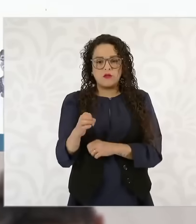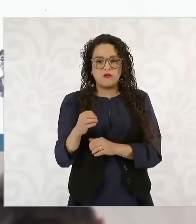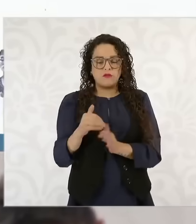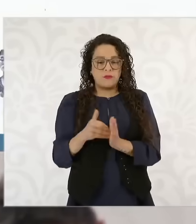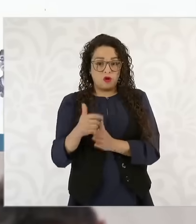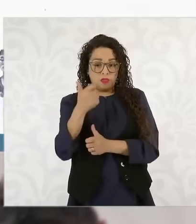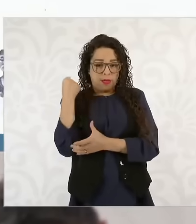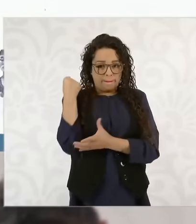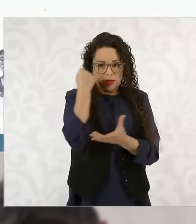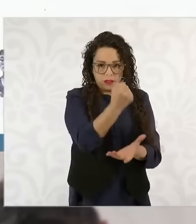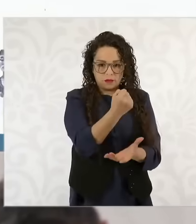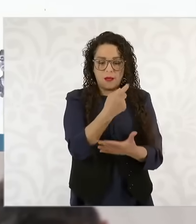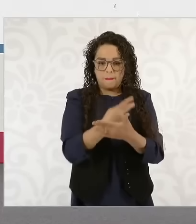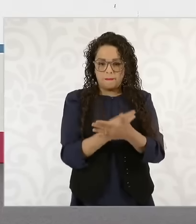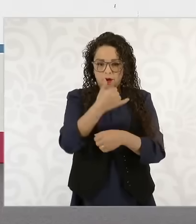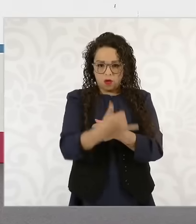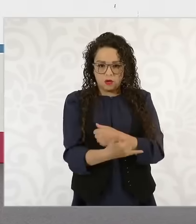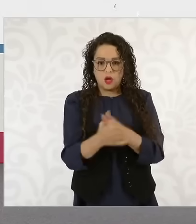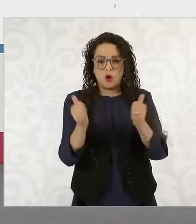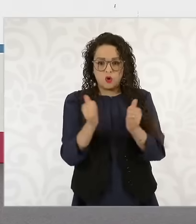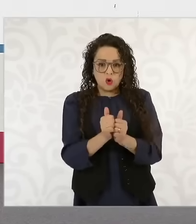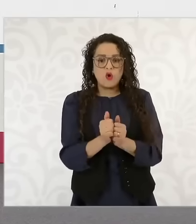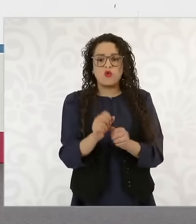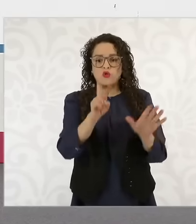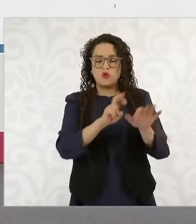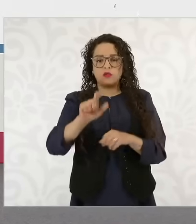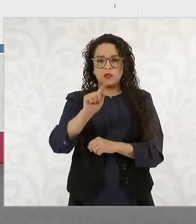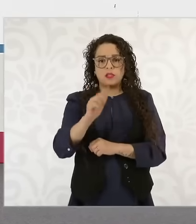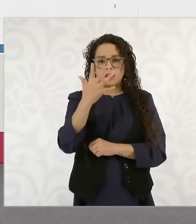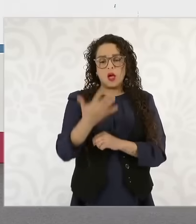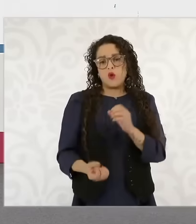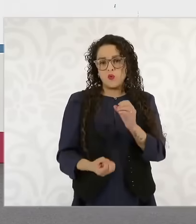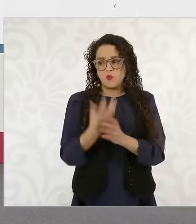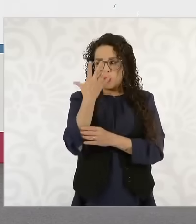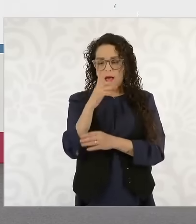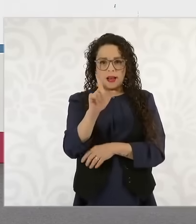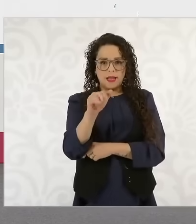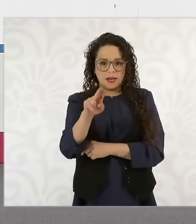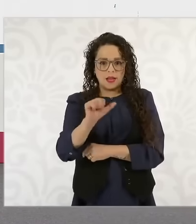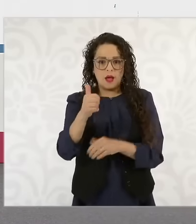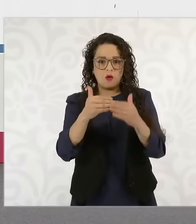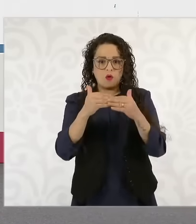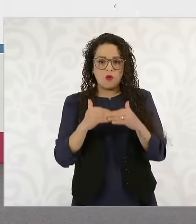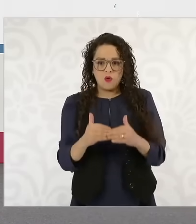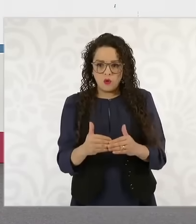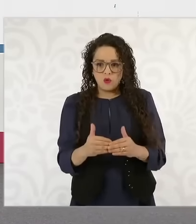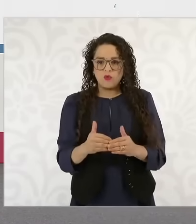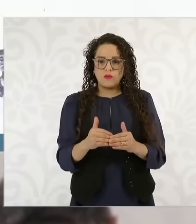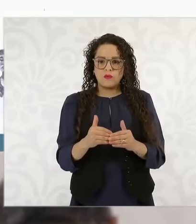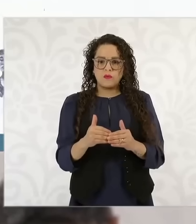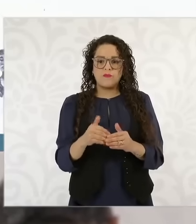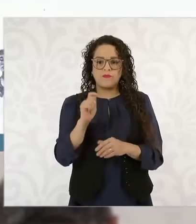que están realizándose con 275 nuevas líneas y 524 nuevas subestaciones a nivel nacional. Aplicamos